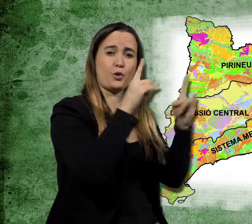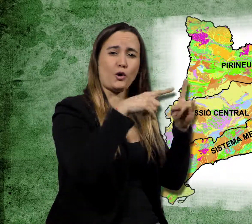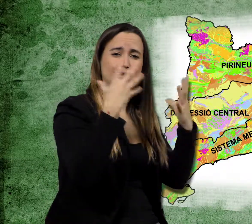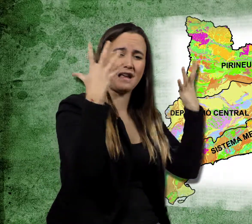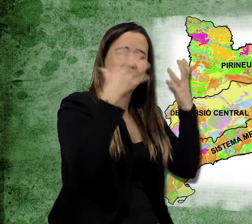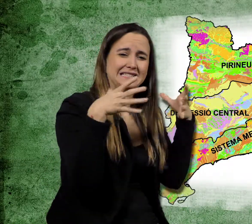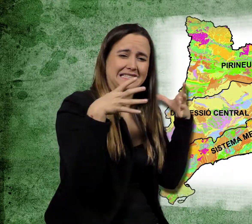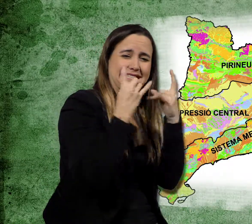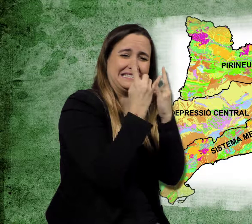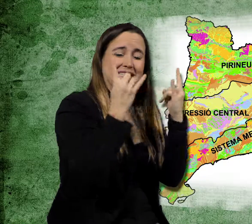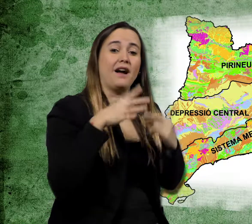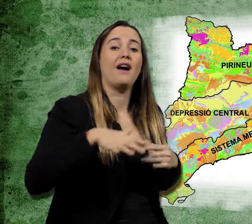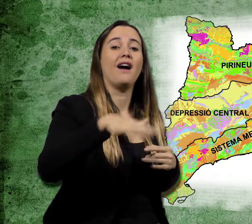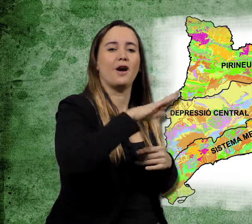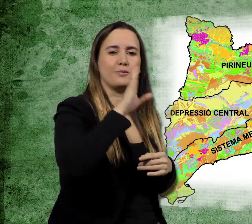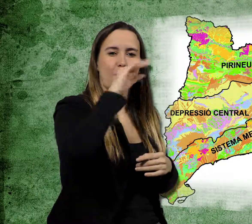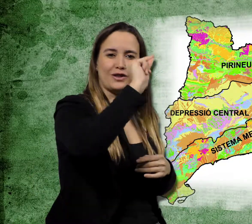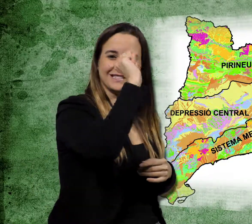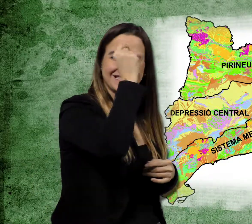Des dels espessos boscos del massís del Montseny